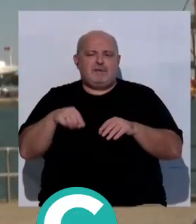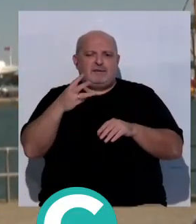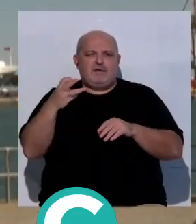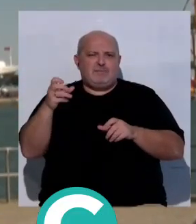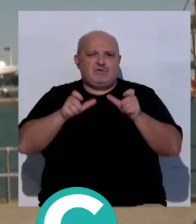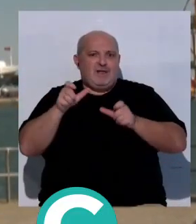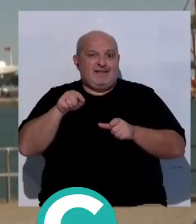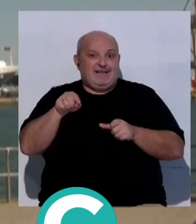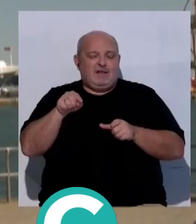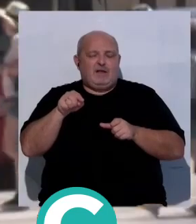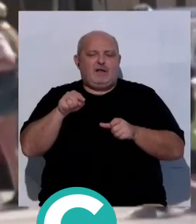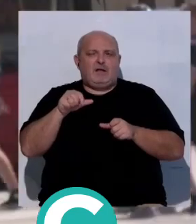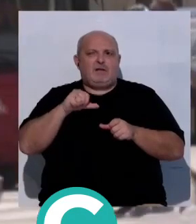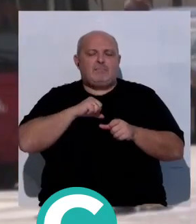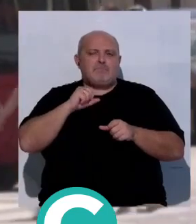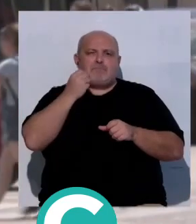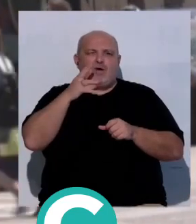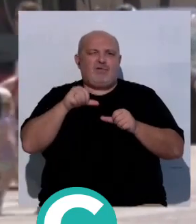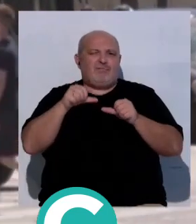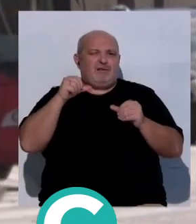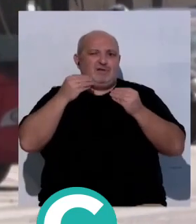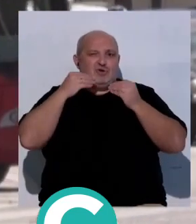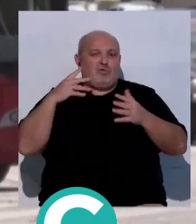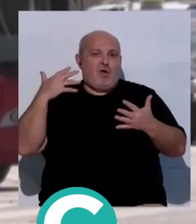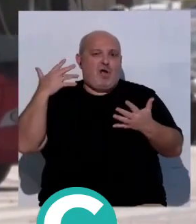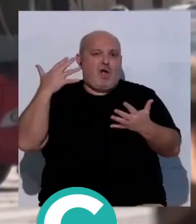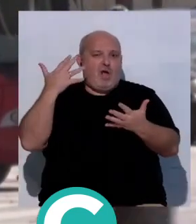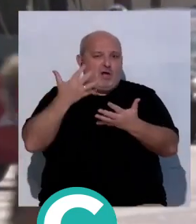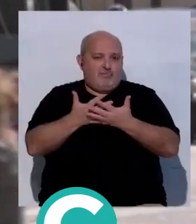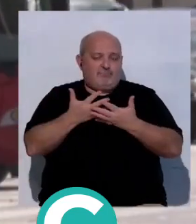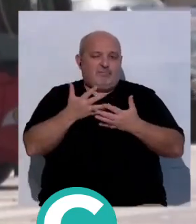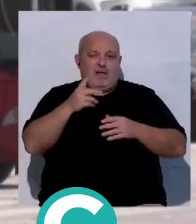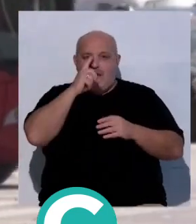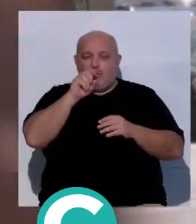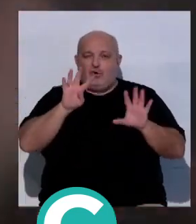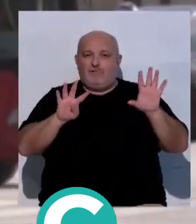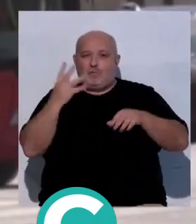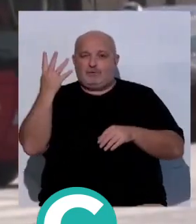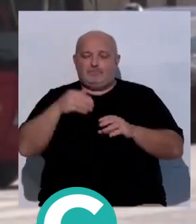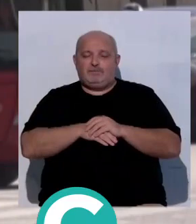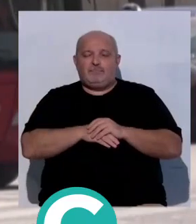pasajeros ostentaba la mejor cifra en el histórico de pasajeros de cruceros desde el año 94 superada